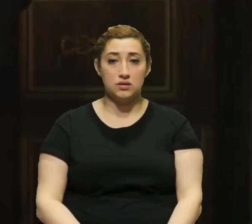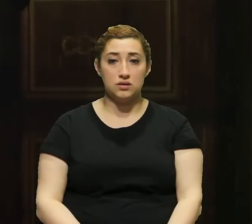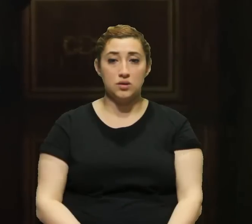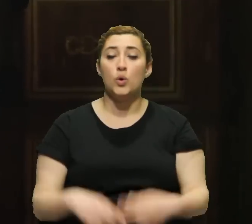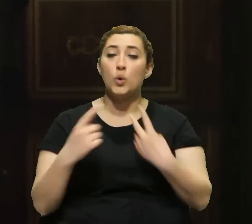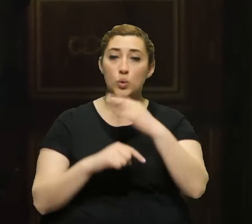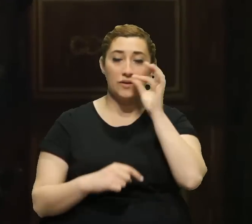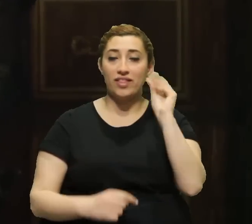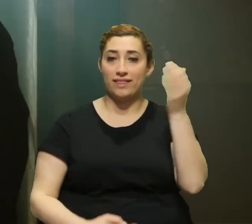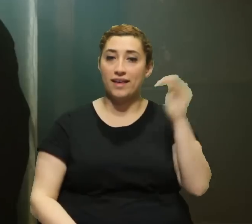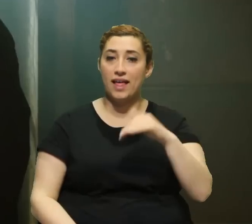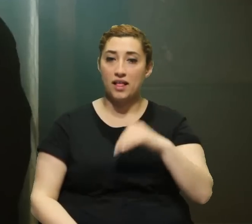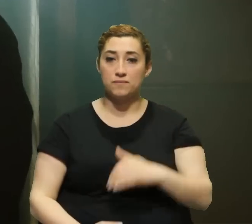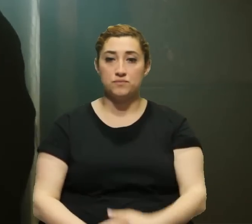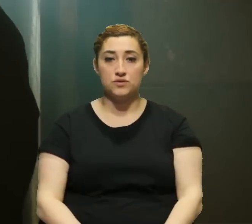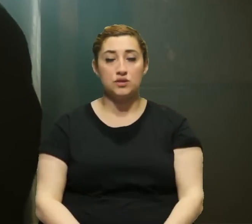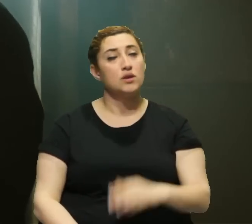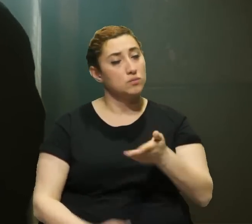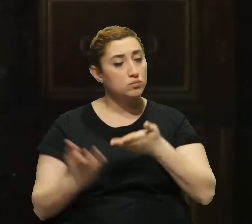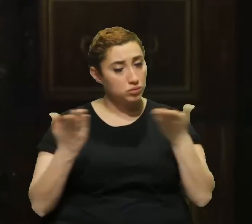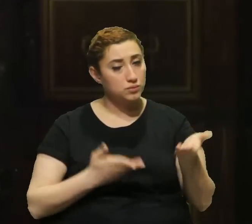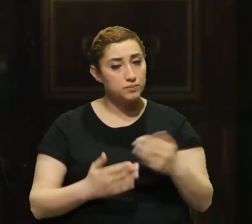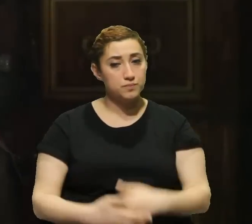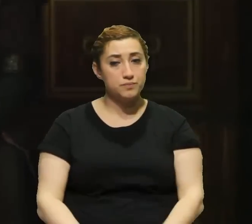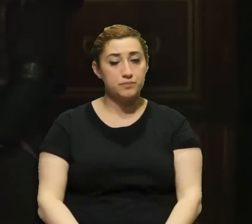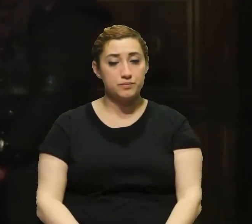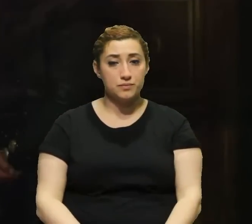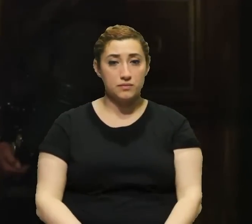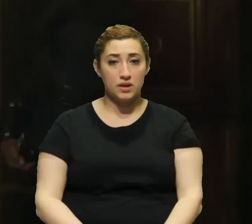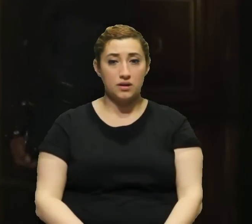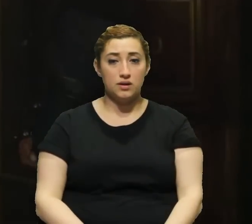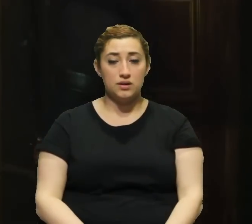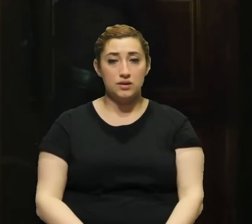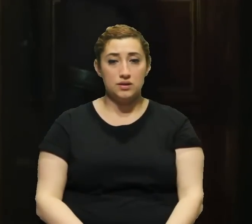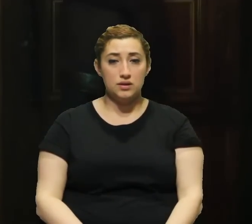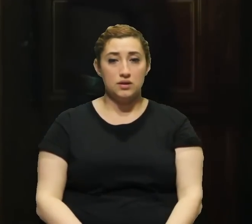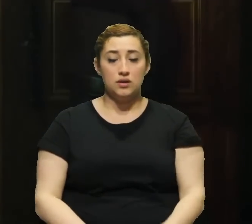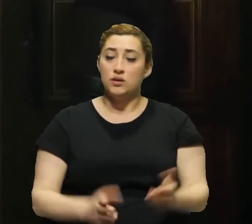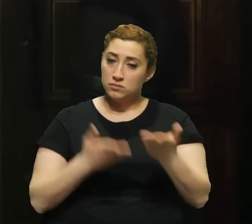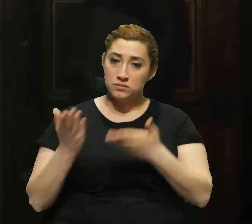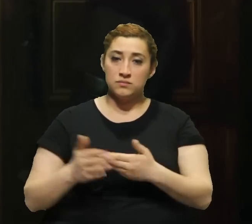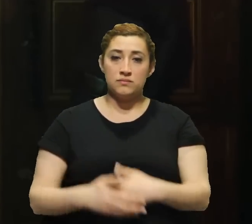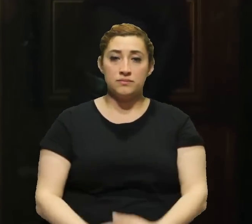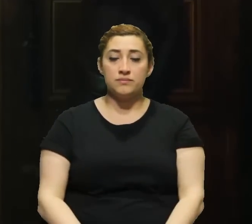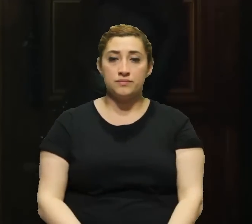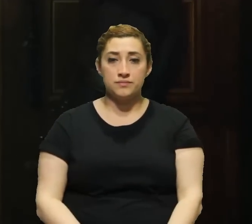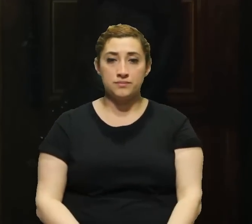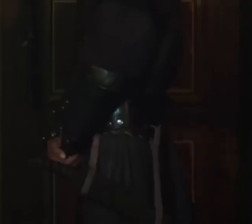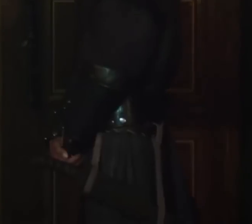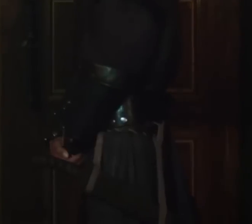Yunus Efendiler gelmiştir. -Buyursunlar hele. Buyurasınız.